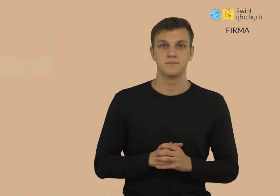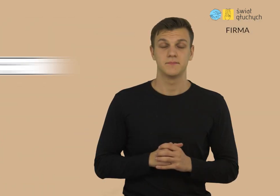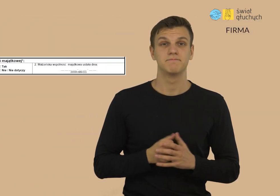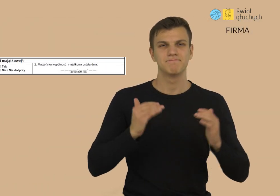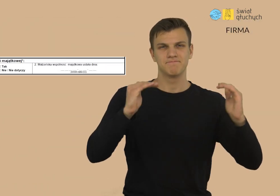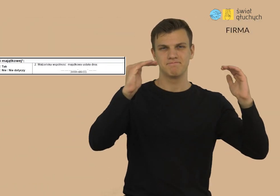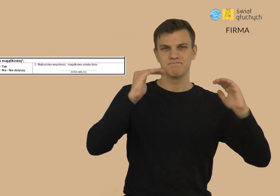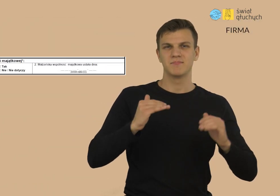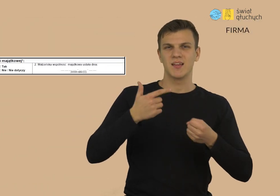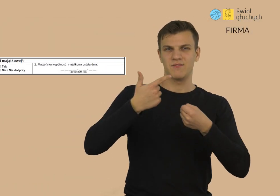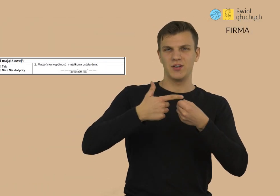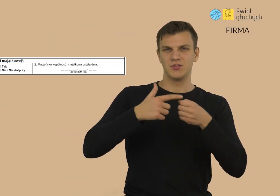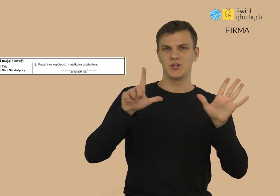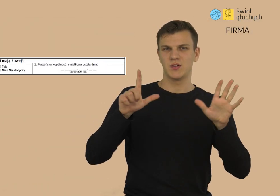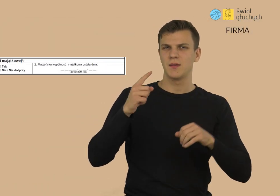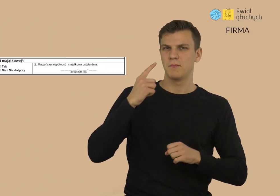Punkt 27.